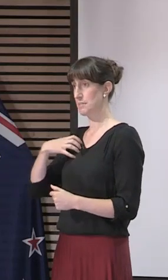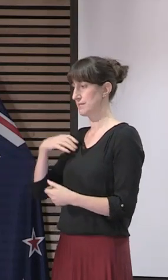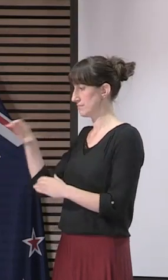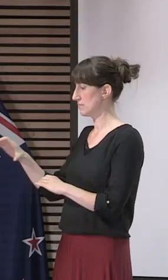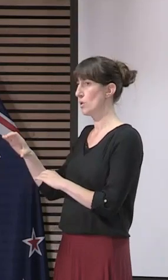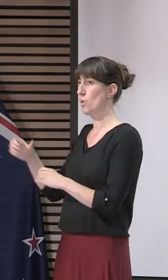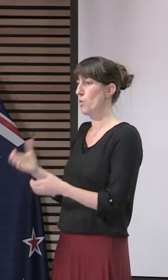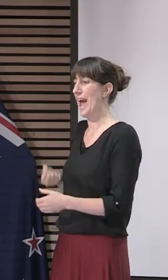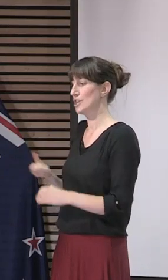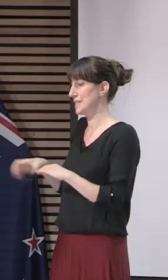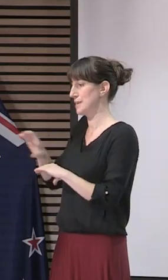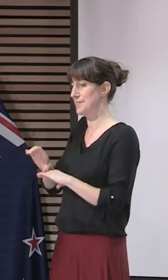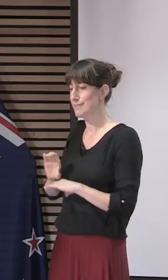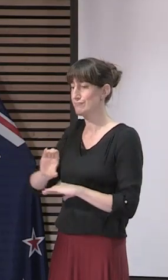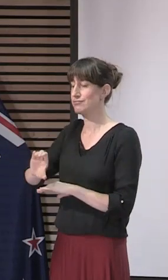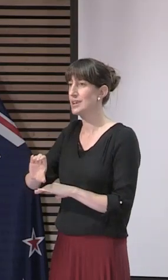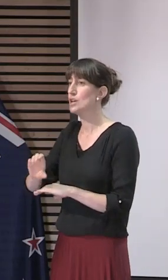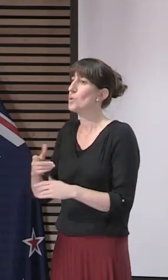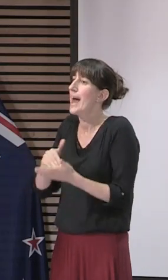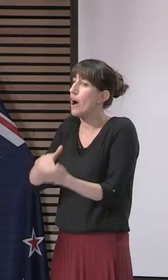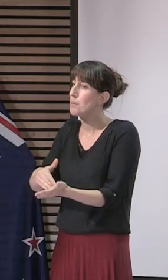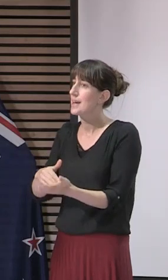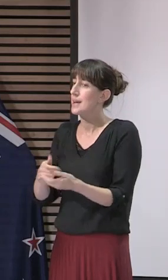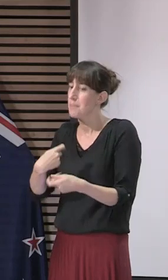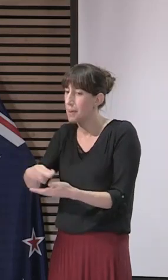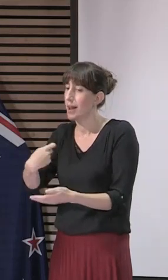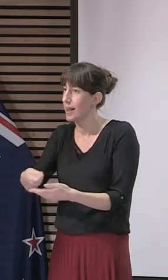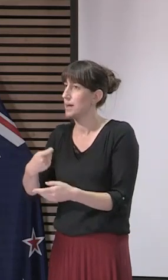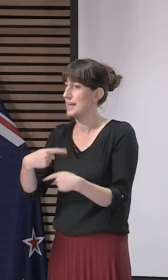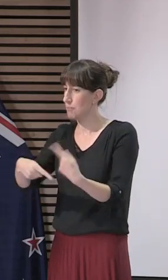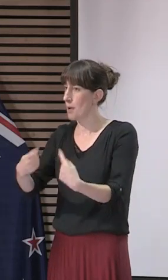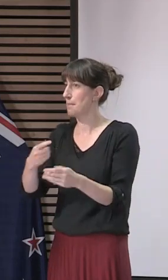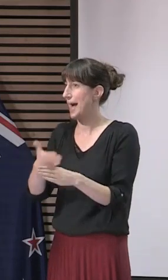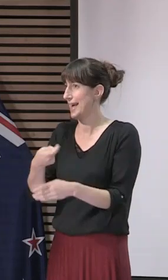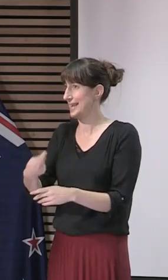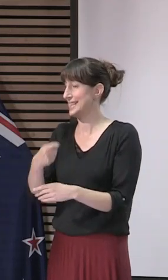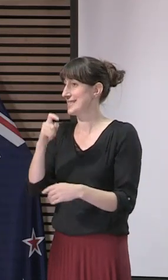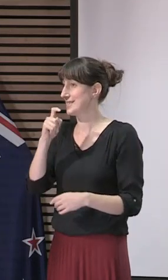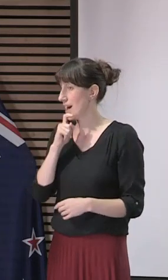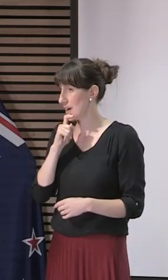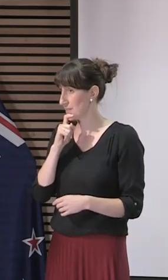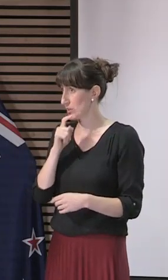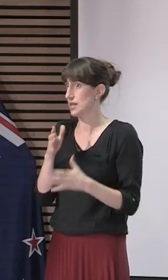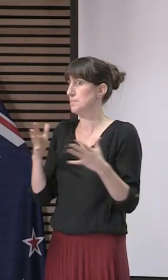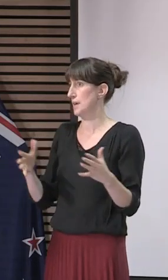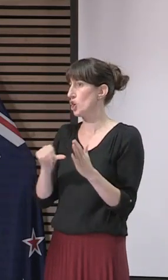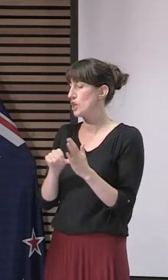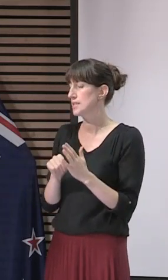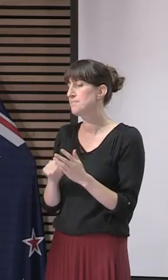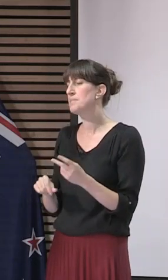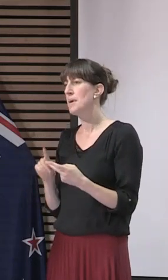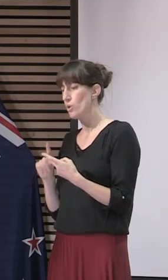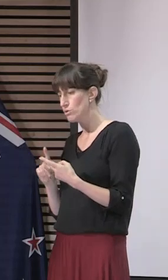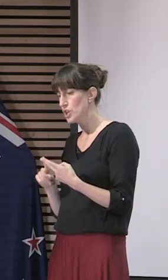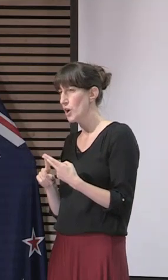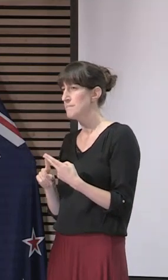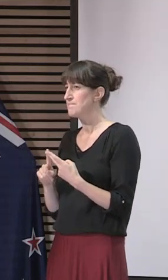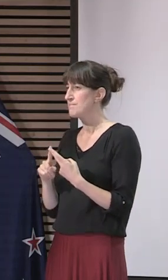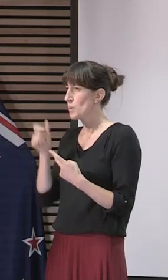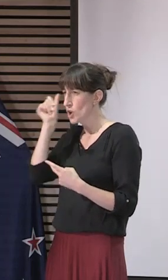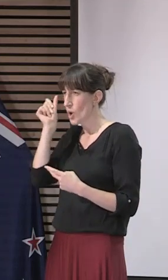ko etahi kaore e pai. Kua